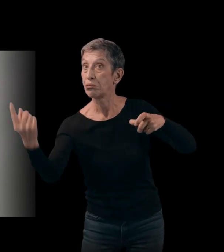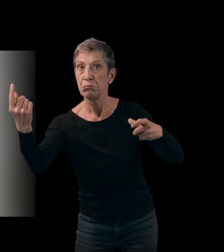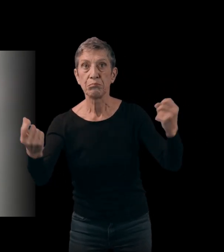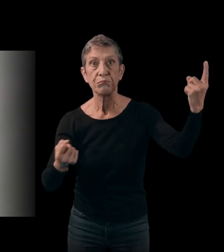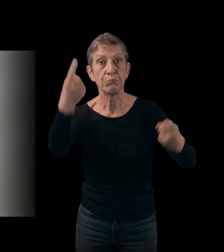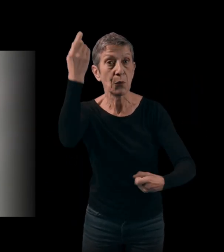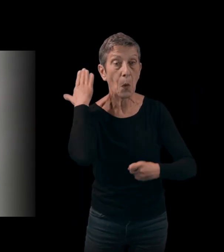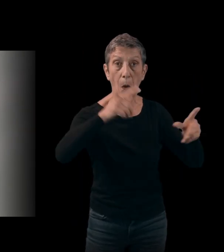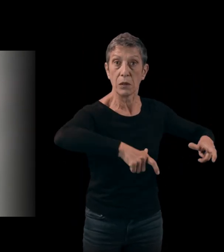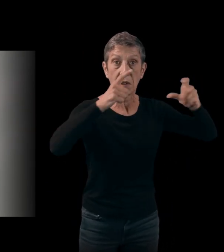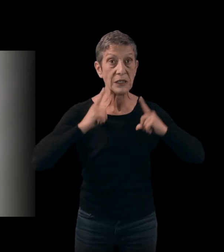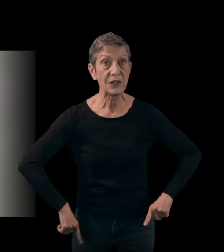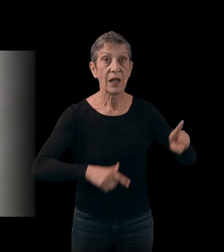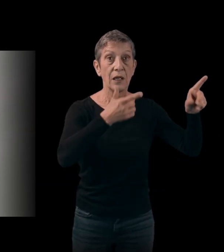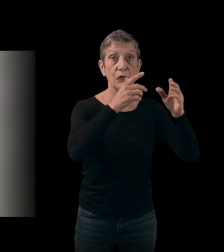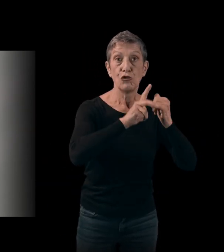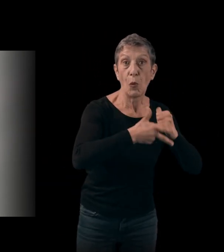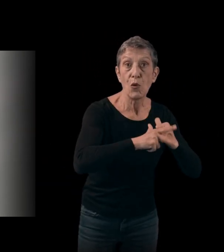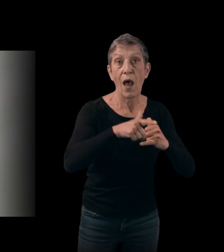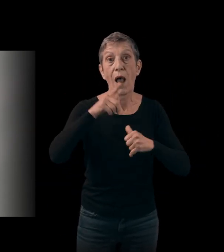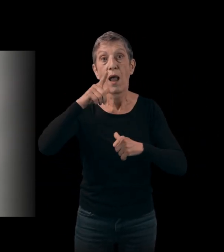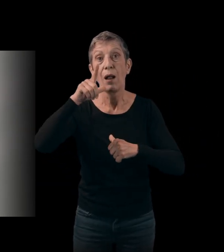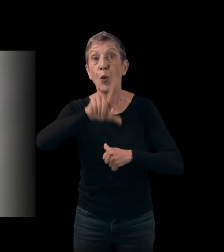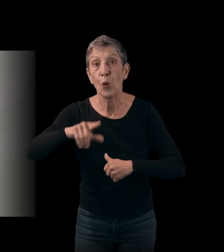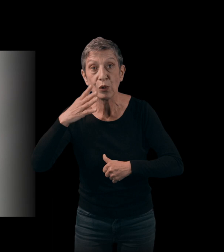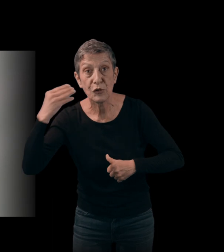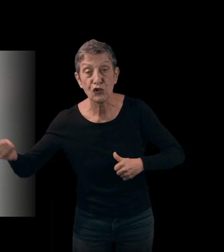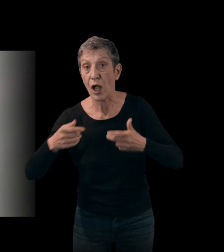Jean Moulin, Louise Michel, Auguste Blanqui, Alfred Nobel, Germaine Tillion…